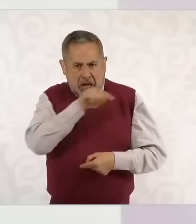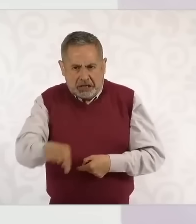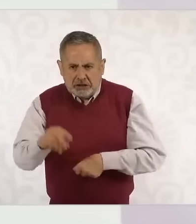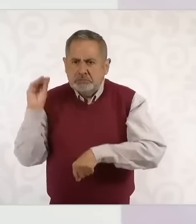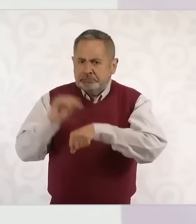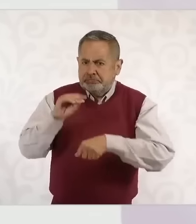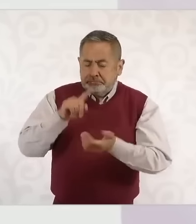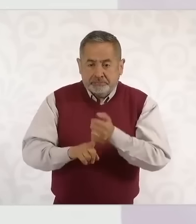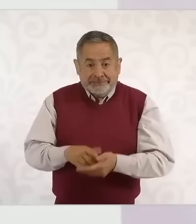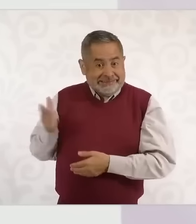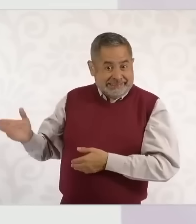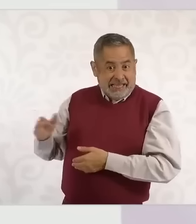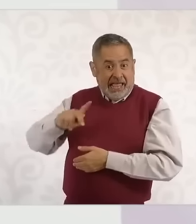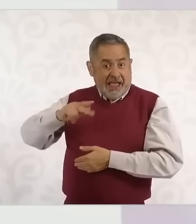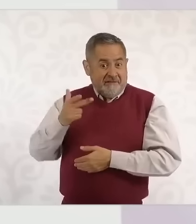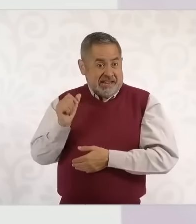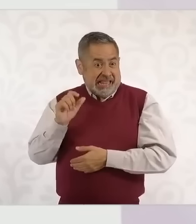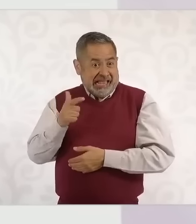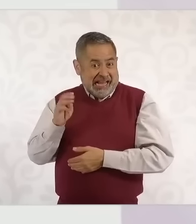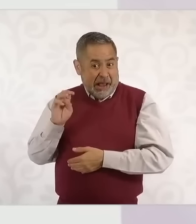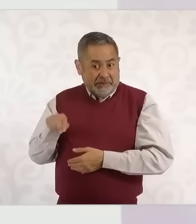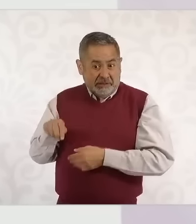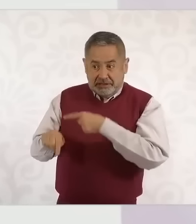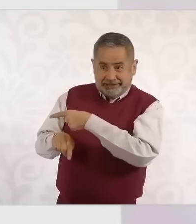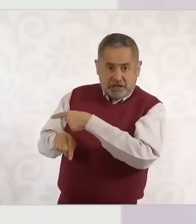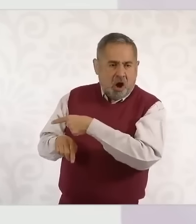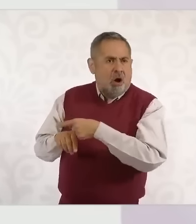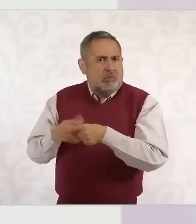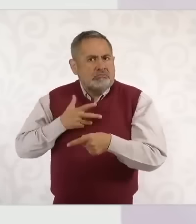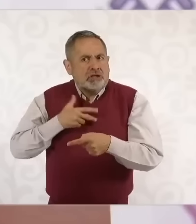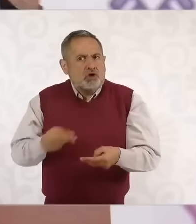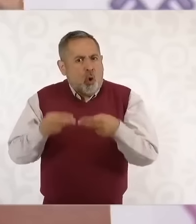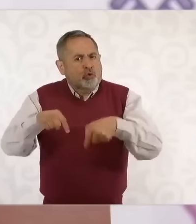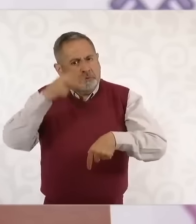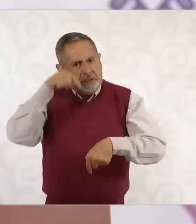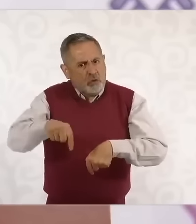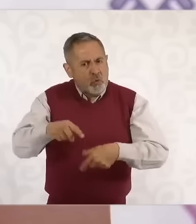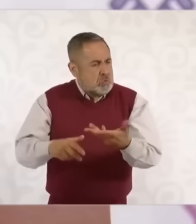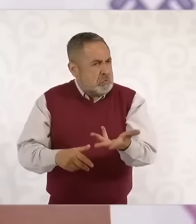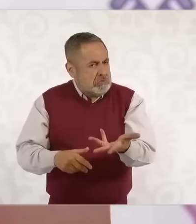en particular tiene inversión ya en México y esta apuesta, digamos, que está haciendo,